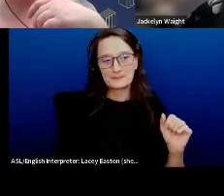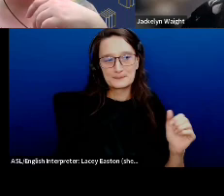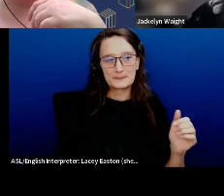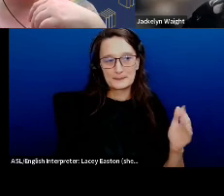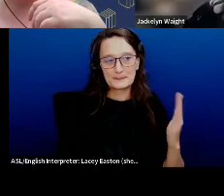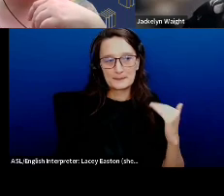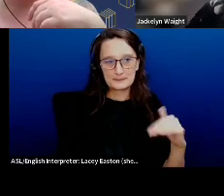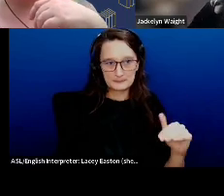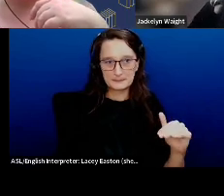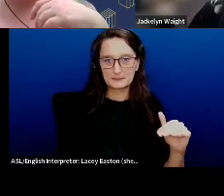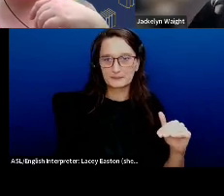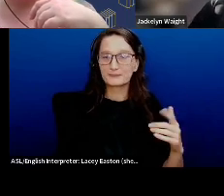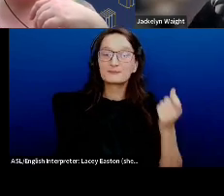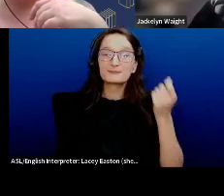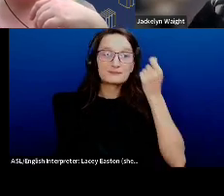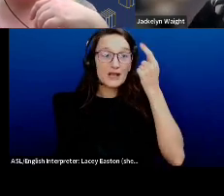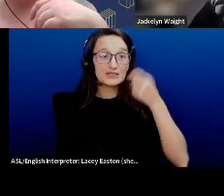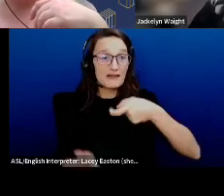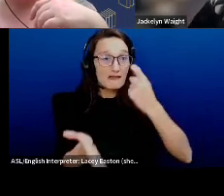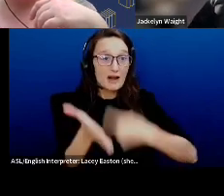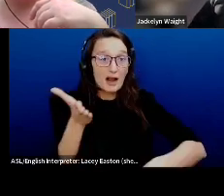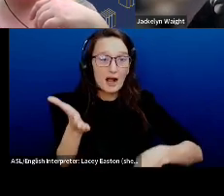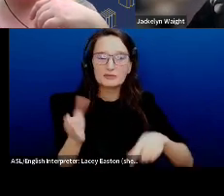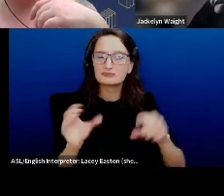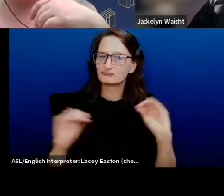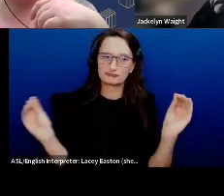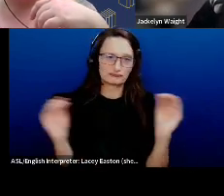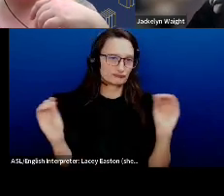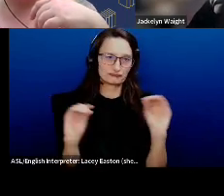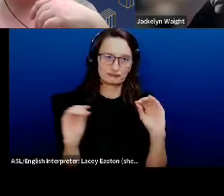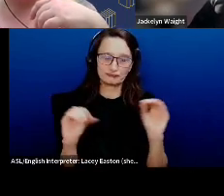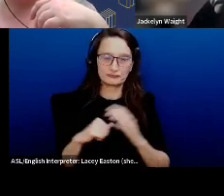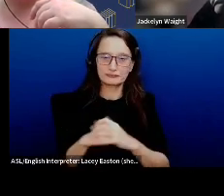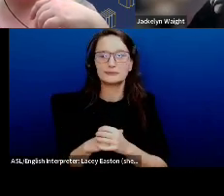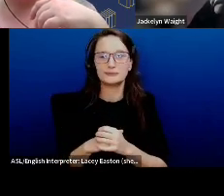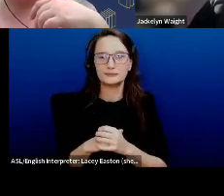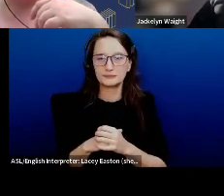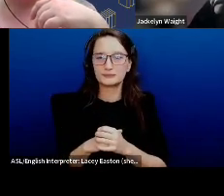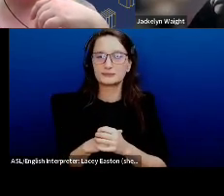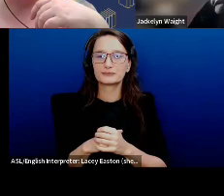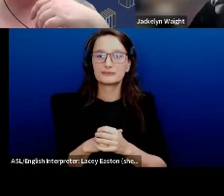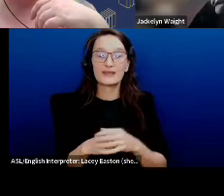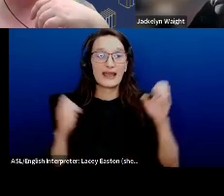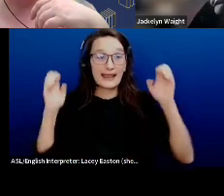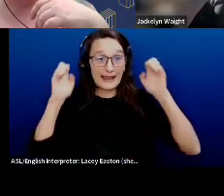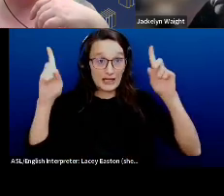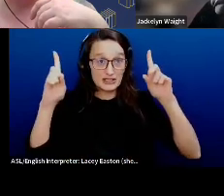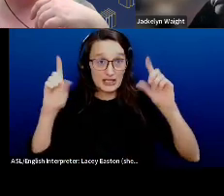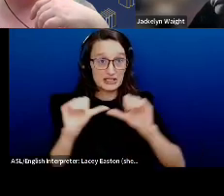Los materiales educativos son gratuitos. Sus agencias educativas los mantienen disponibles mientras